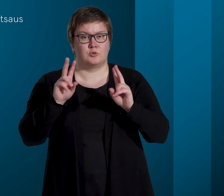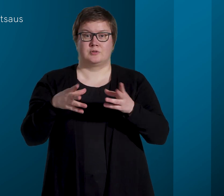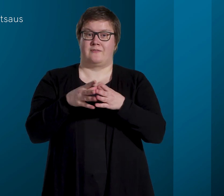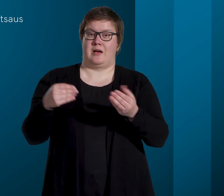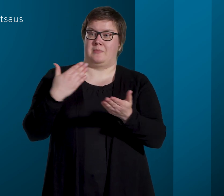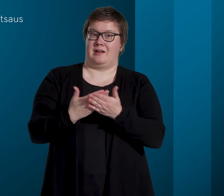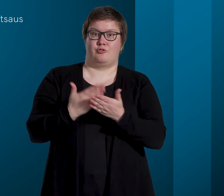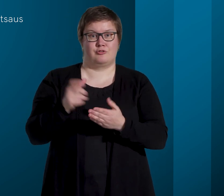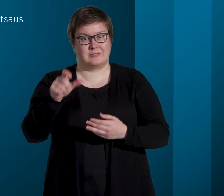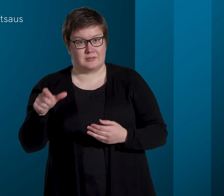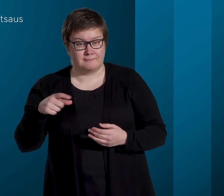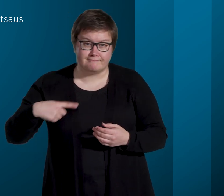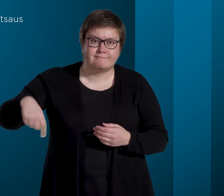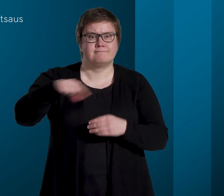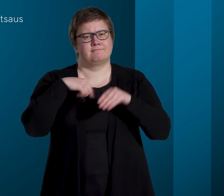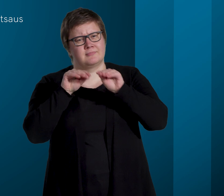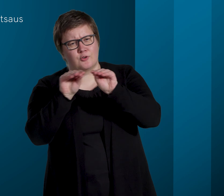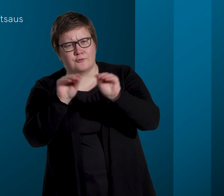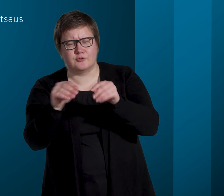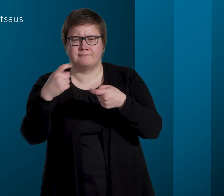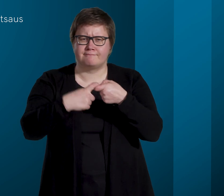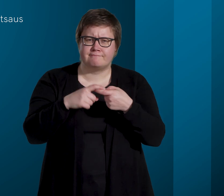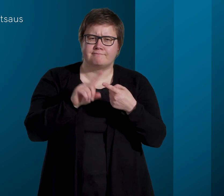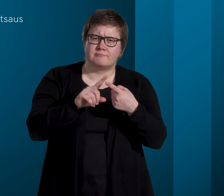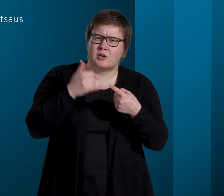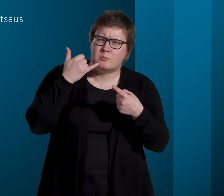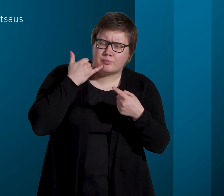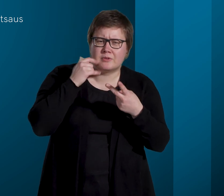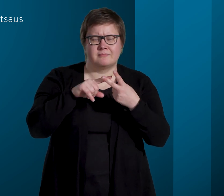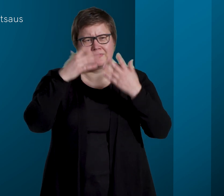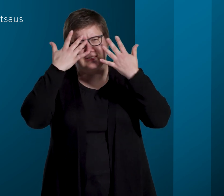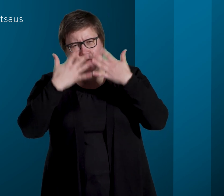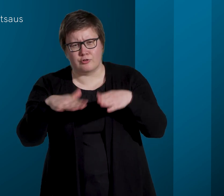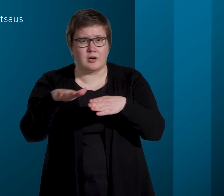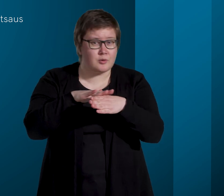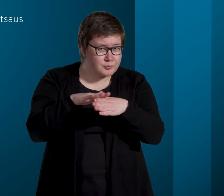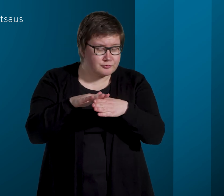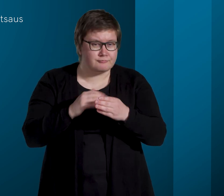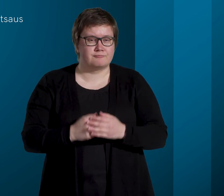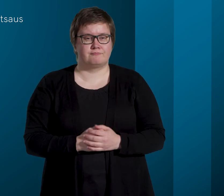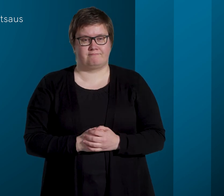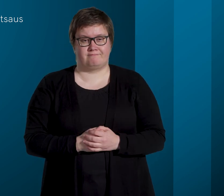sekä vapaaehtoiset neuvovat puhelimen ja tietokoneen käytössä.